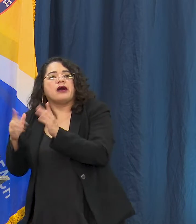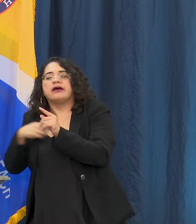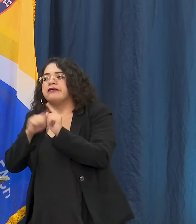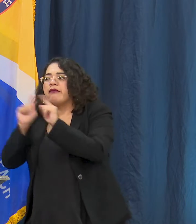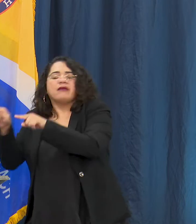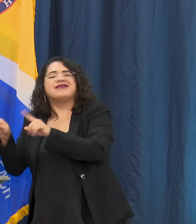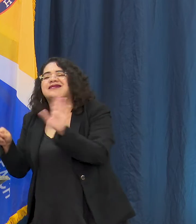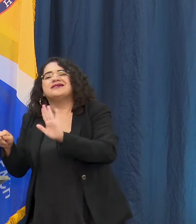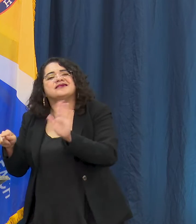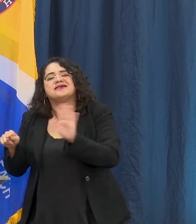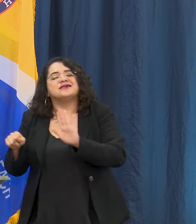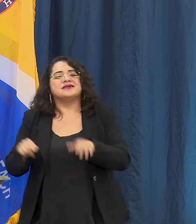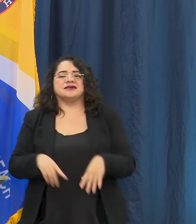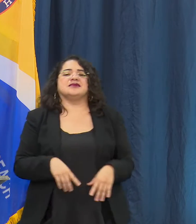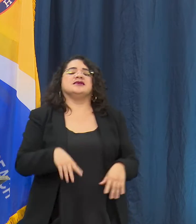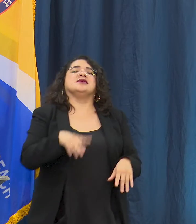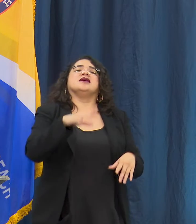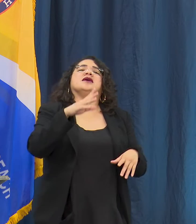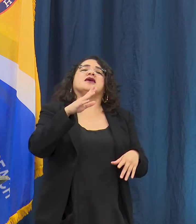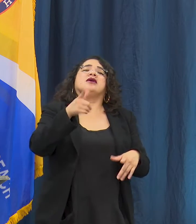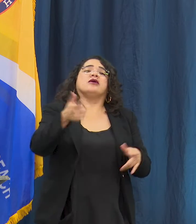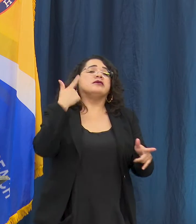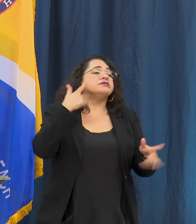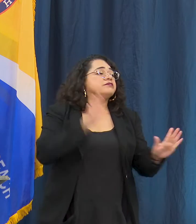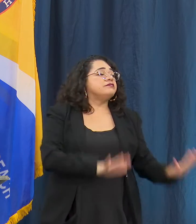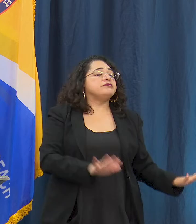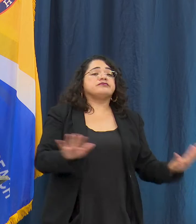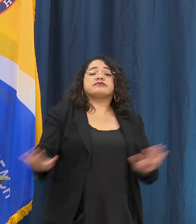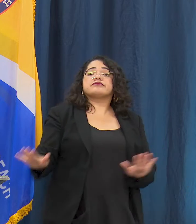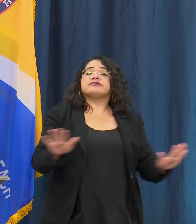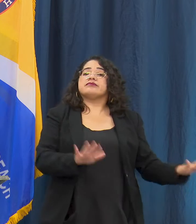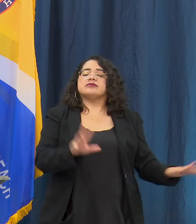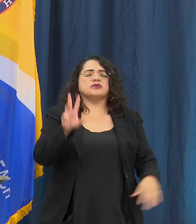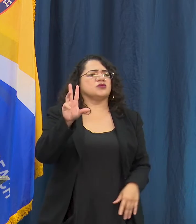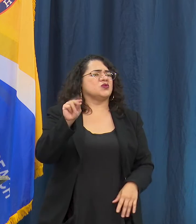compla siente sobre la prevention de la propagation desta veeru's algunas formas